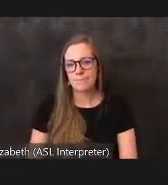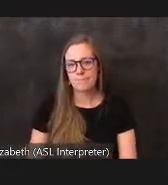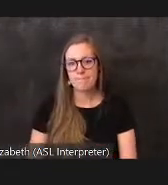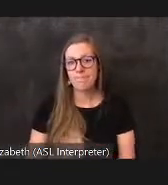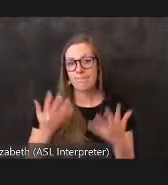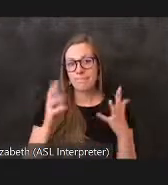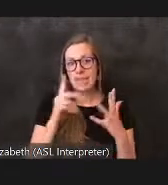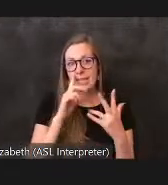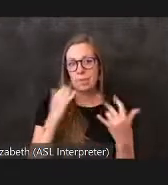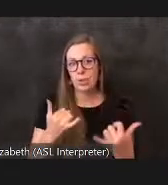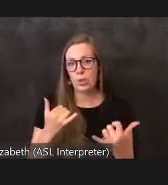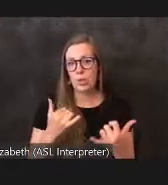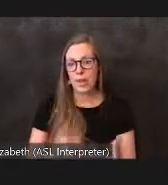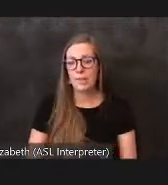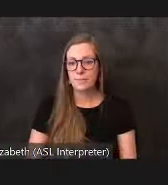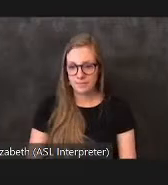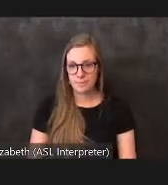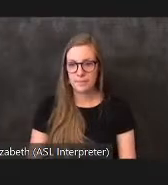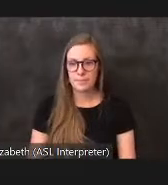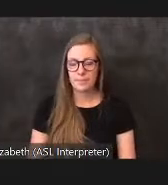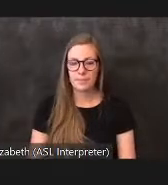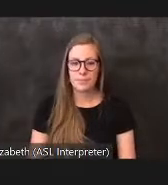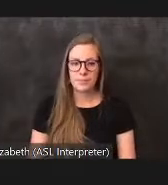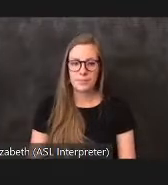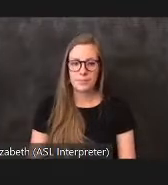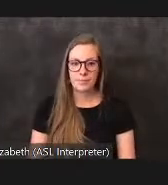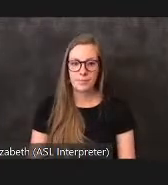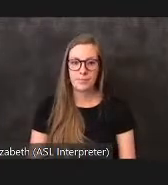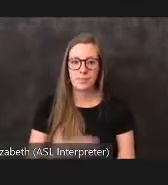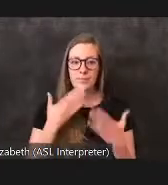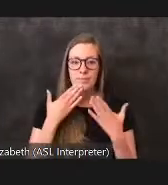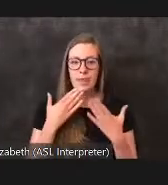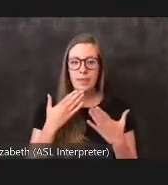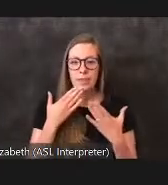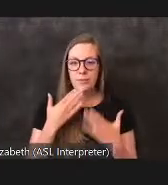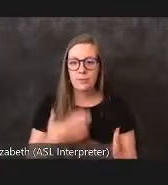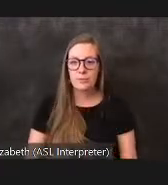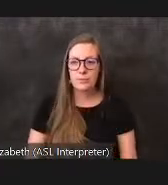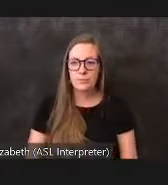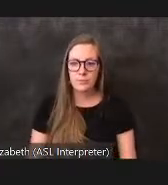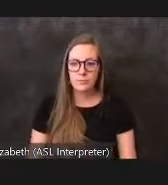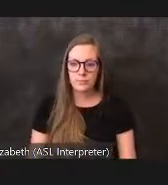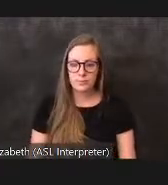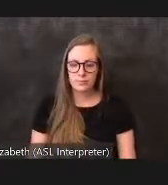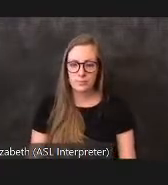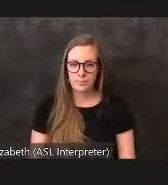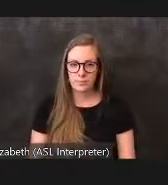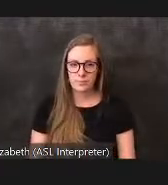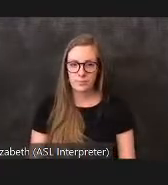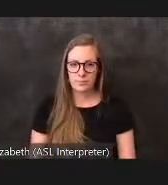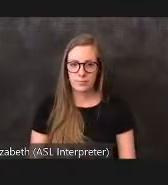Eso es todo lo que tengo el día de ahora. Se feliz de poder tomar tomar preguntas posteriormente. Gracias.